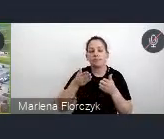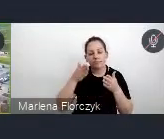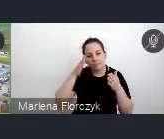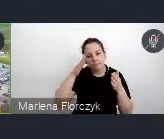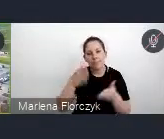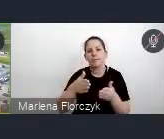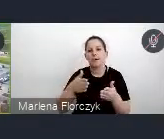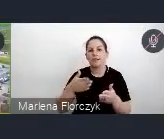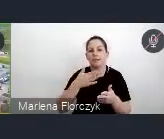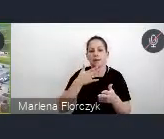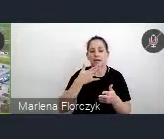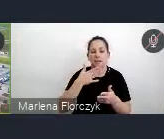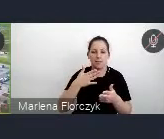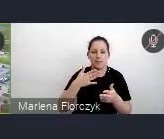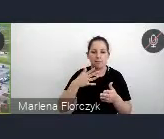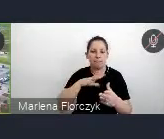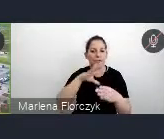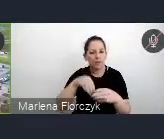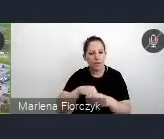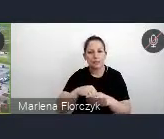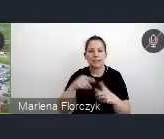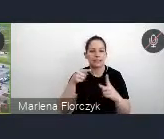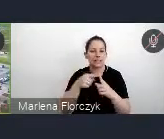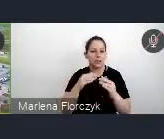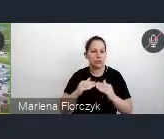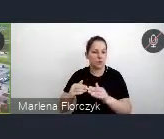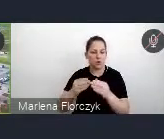aby wdrażać Cele Zrównoważonego Rozwoju.